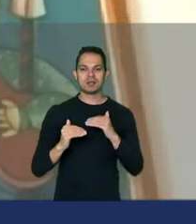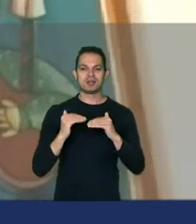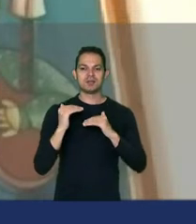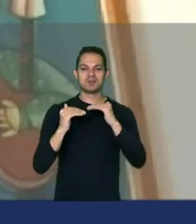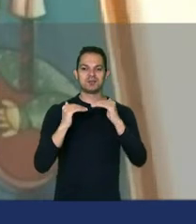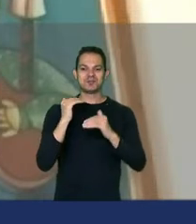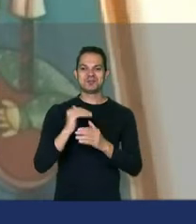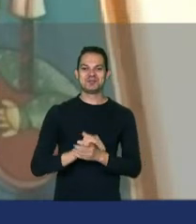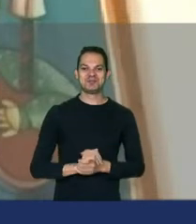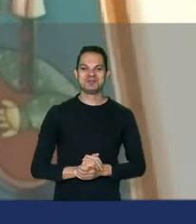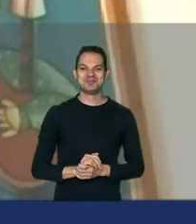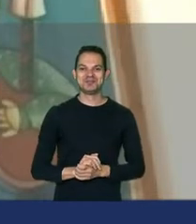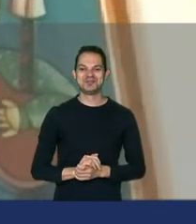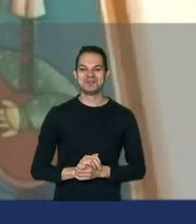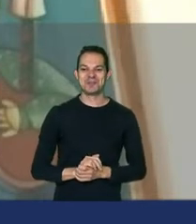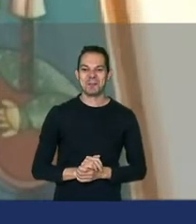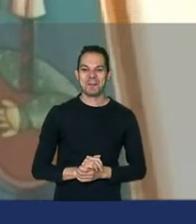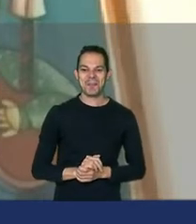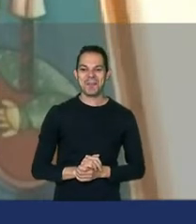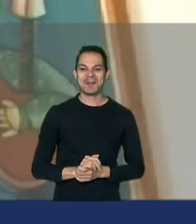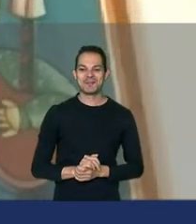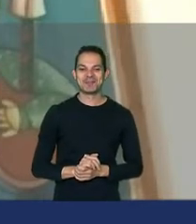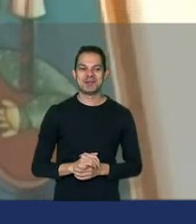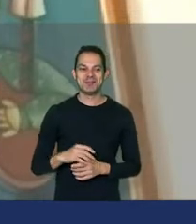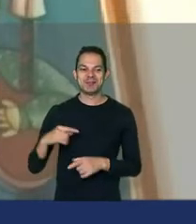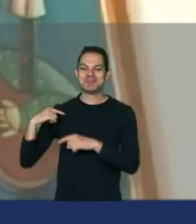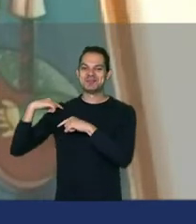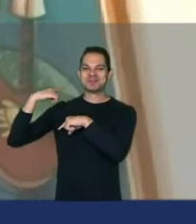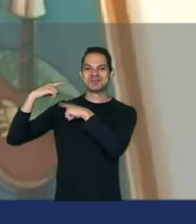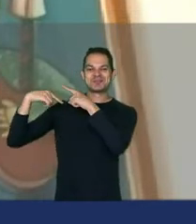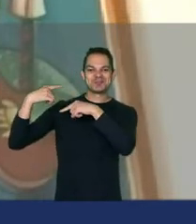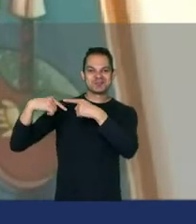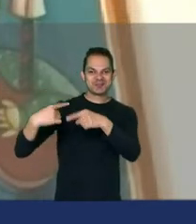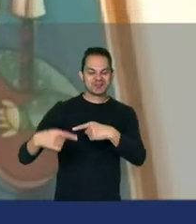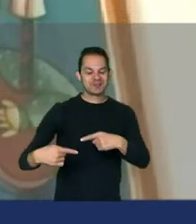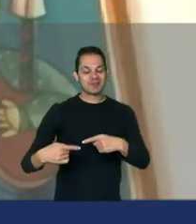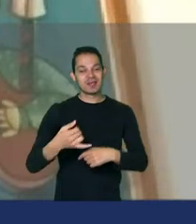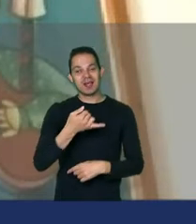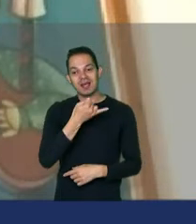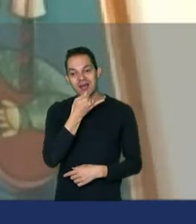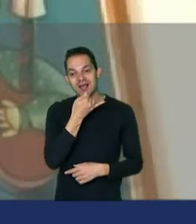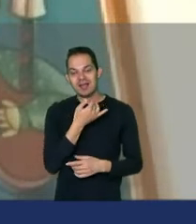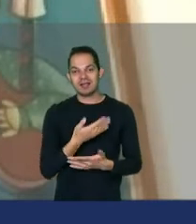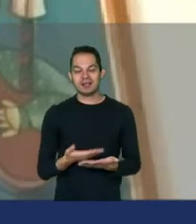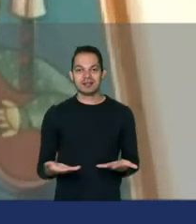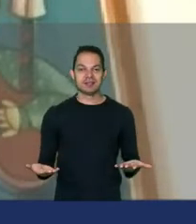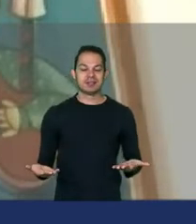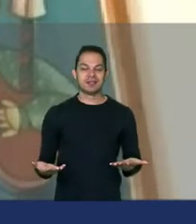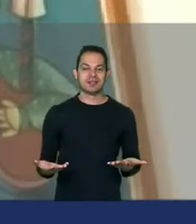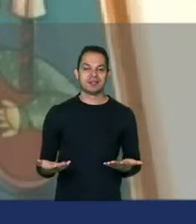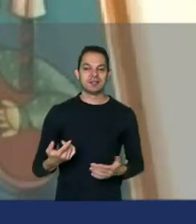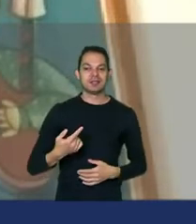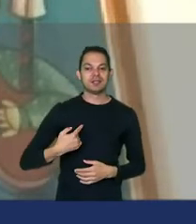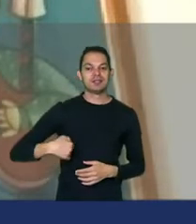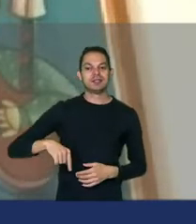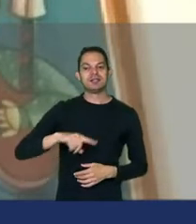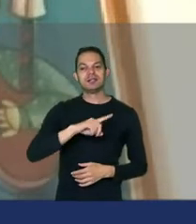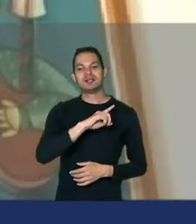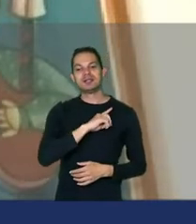DESENVOLVIMENTO DO NOSSO PAÍ S, A REPRODUÇÃO DAS GERAÇÕES DESSE PAÍS, LAMENTAVELMENTE NÃO SOMOS CONSIDERADAS E TRATADAS...